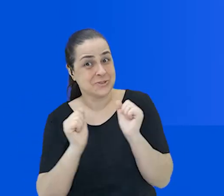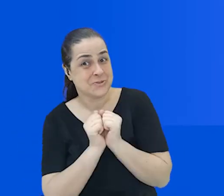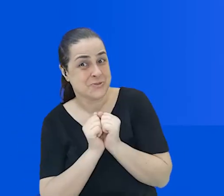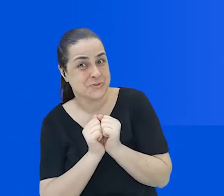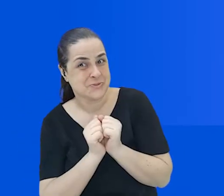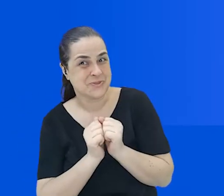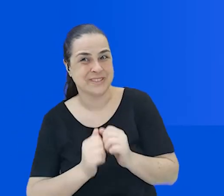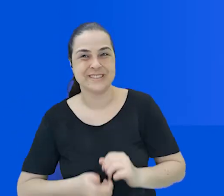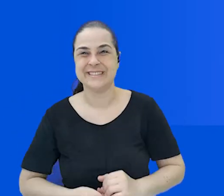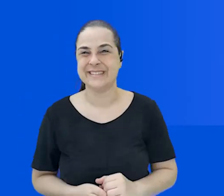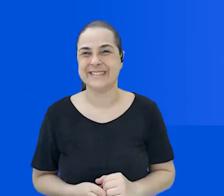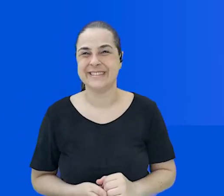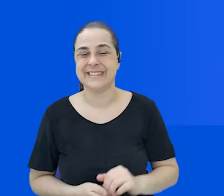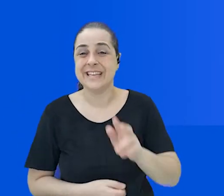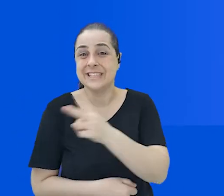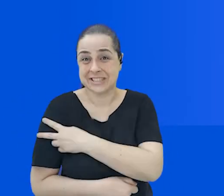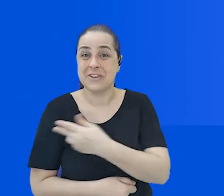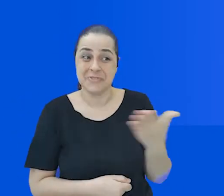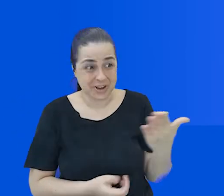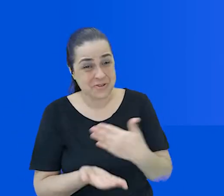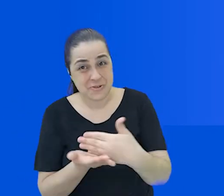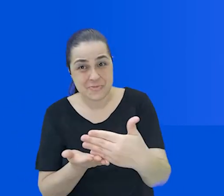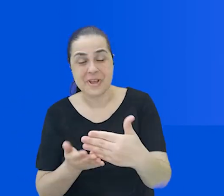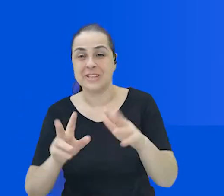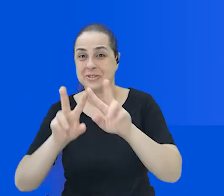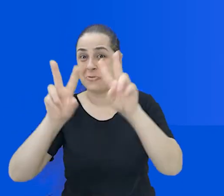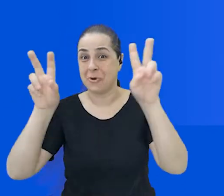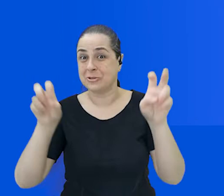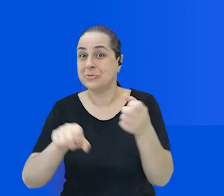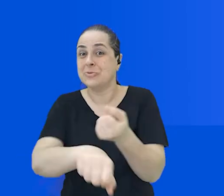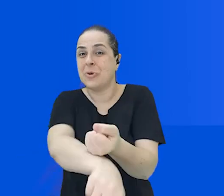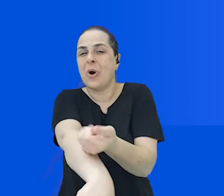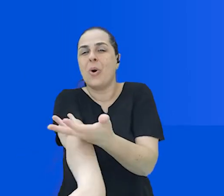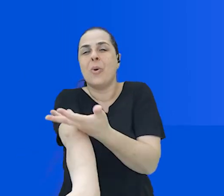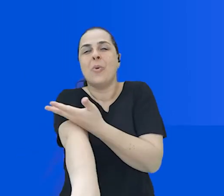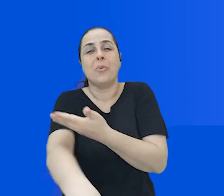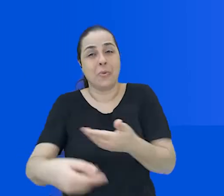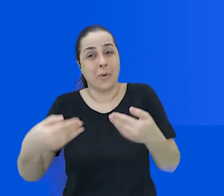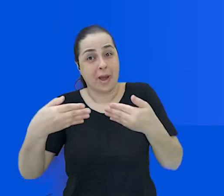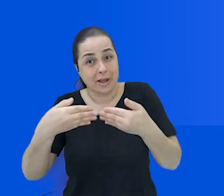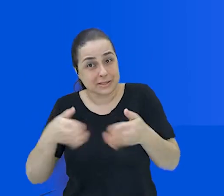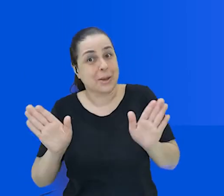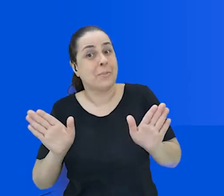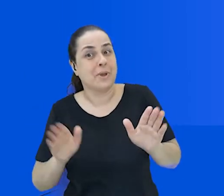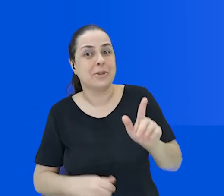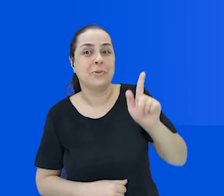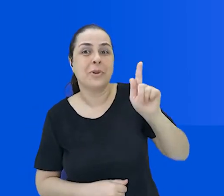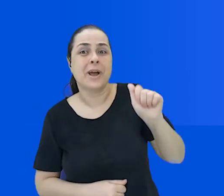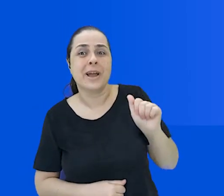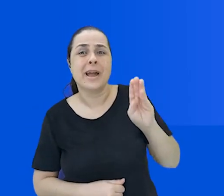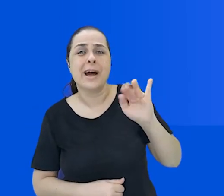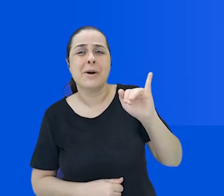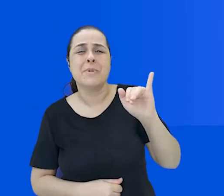Fala Chefa, começa. - Vamos focar em emoções, então, depois dessa abertura da Gabi, fiquei emocionada.